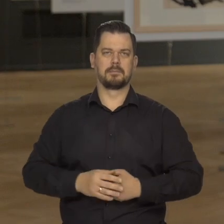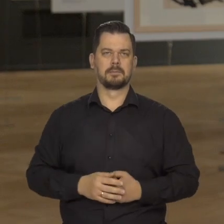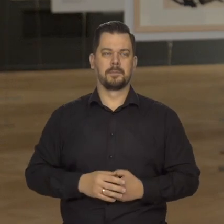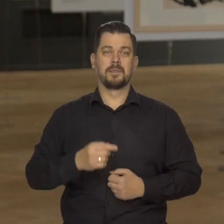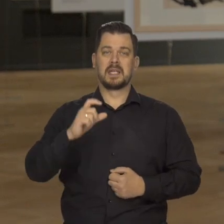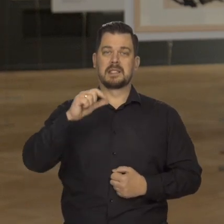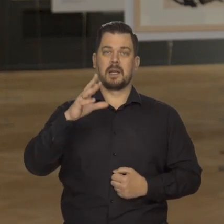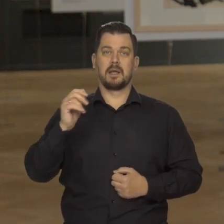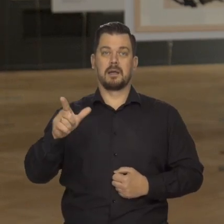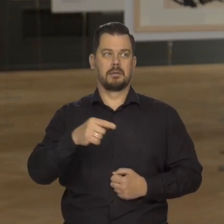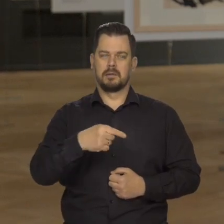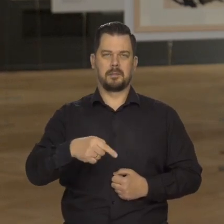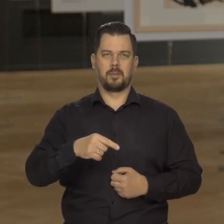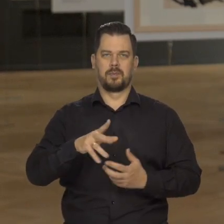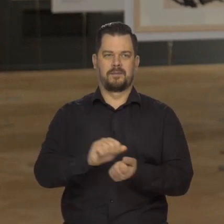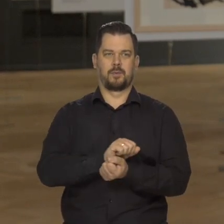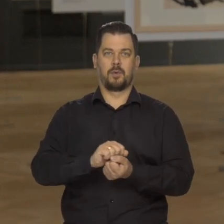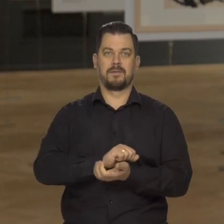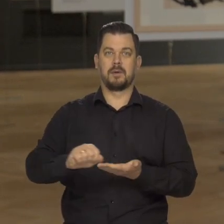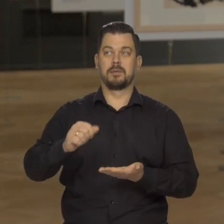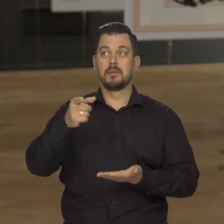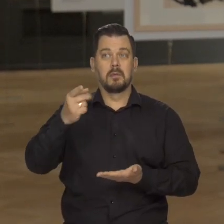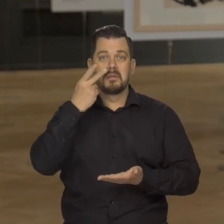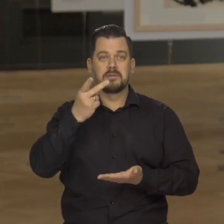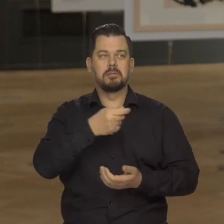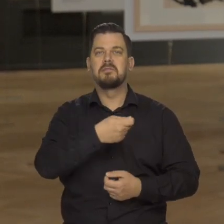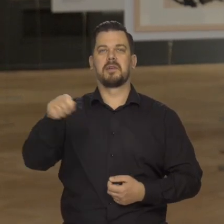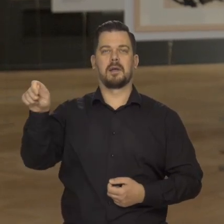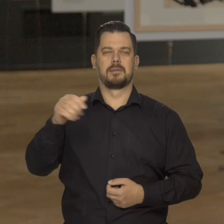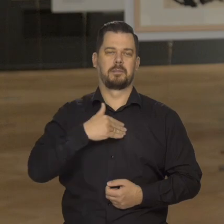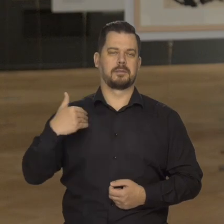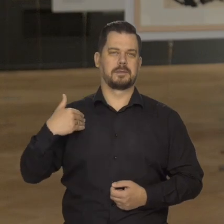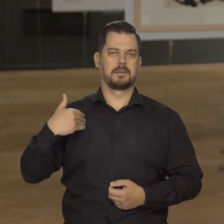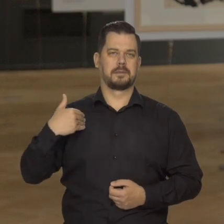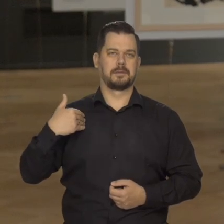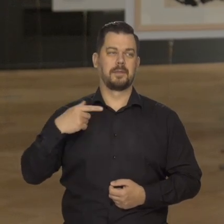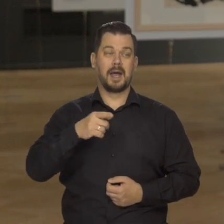Ilustracji tych Celnikier nigdy w druku nie widział, zostały wydane już po jego wyjeździe z Polski.